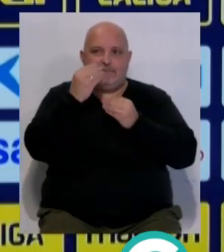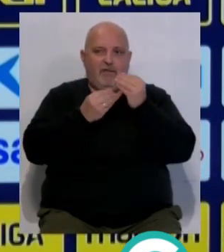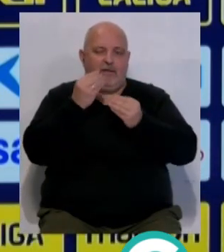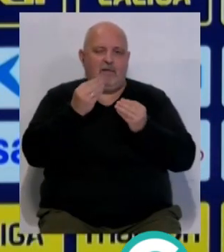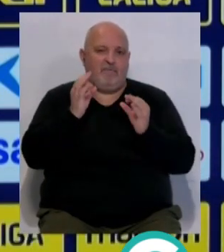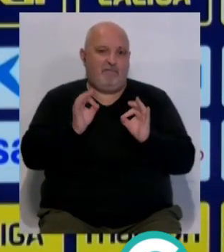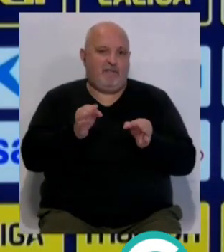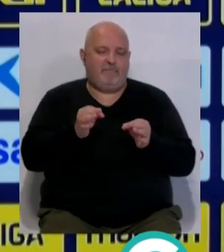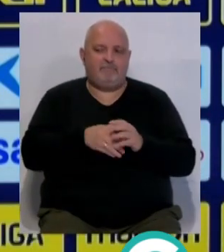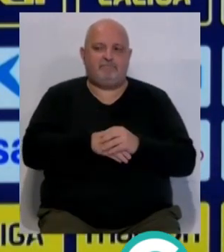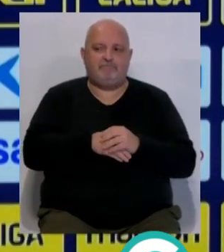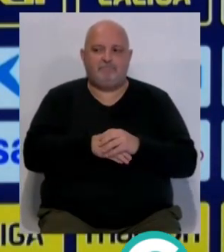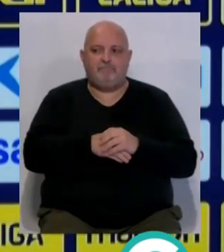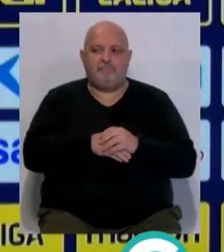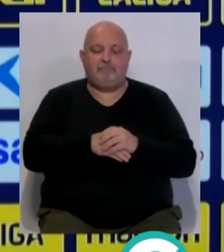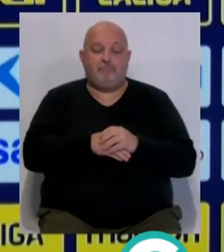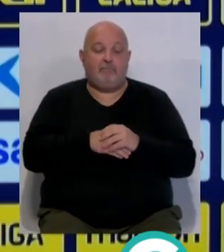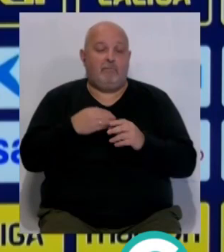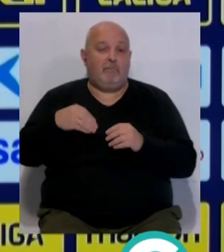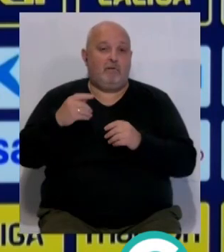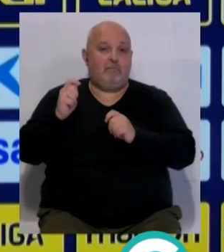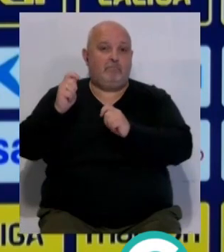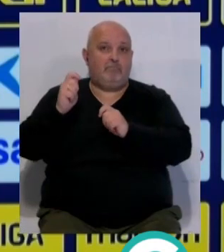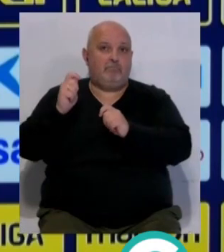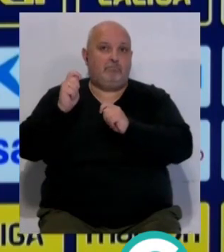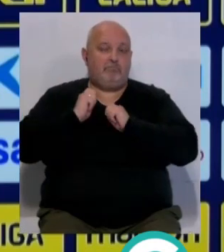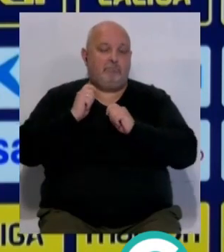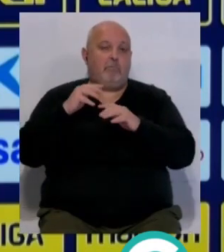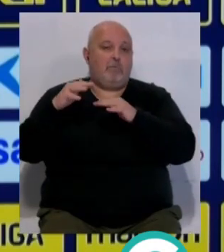verdad que bueno el presidente Pues habrá hecho sus movimientos pero estoy convenció